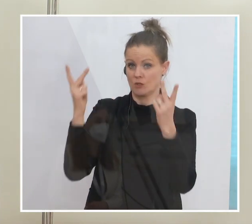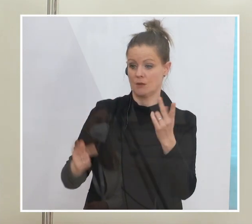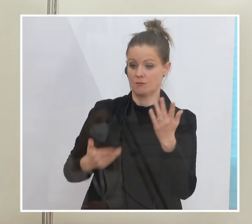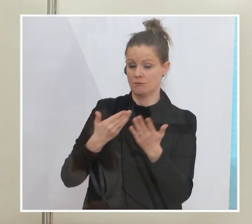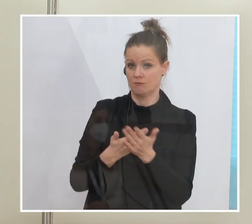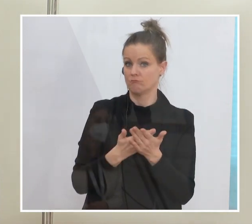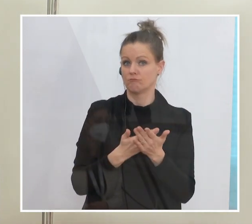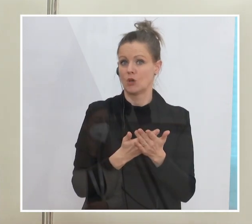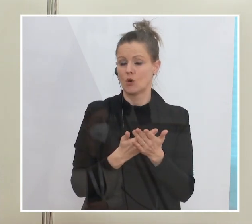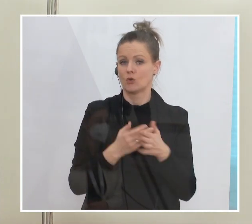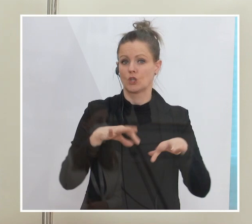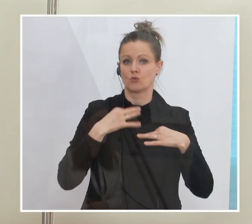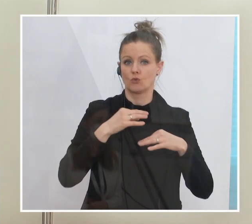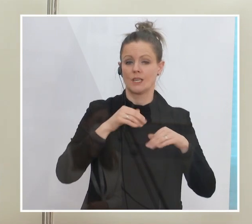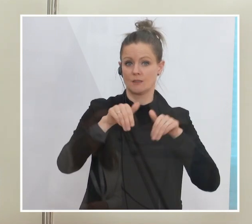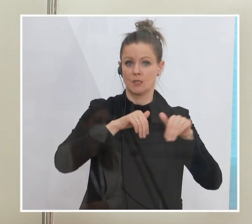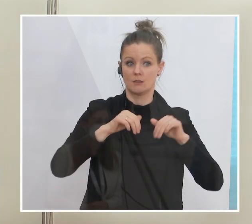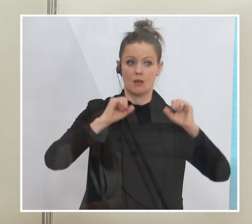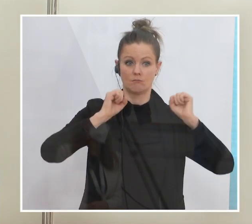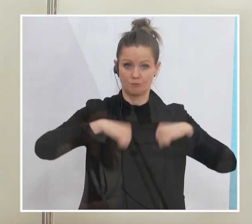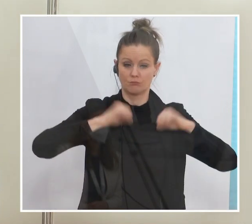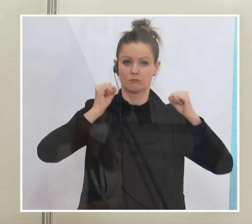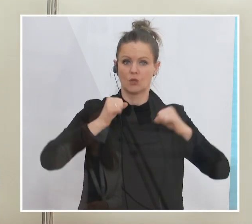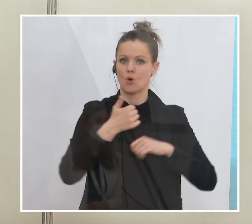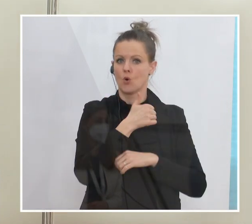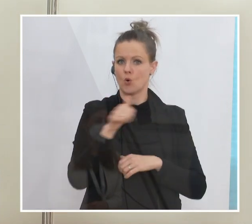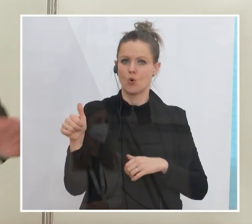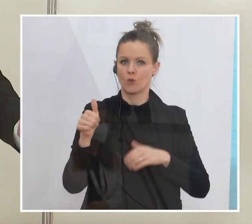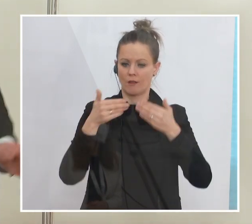Einigung mit dem Gesundheitsministerium besteht, bei 100 limitiert. Das gilt ja